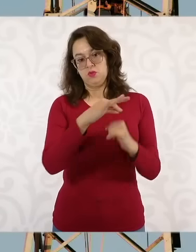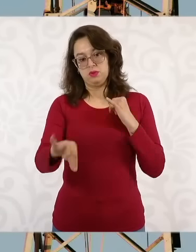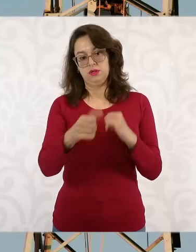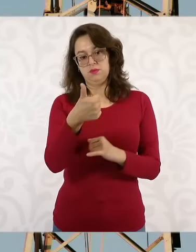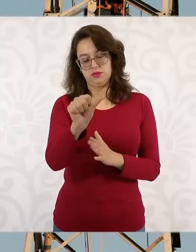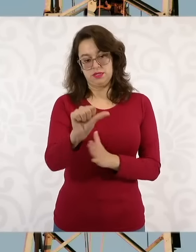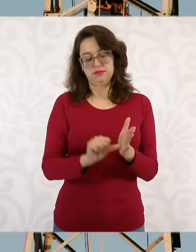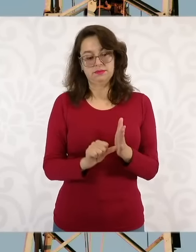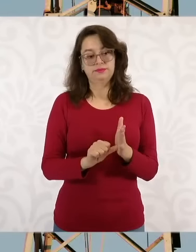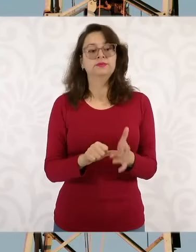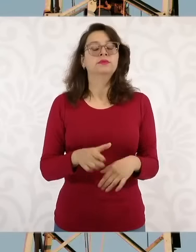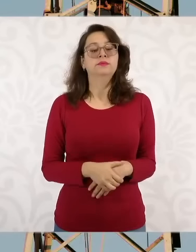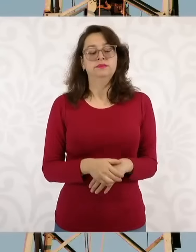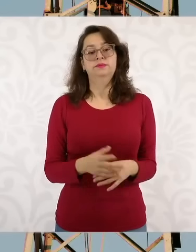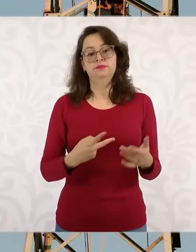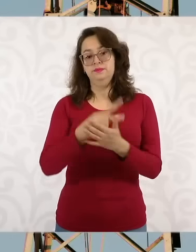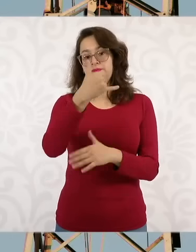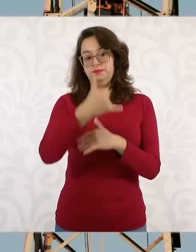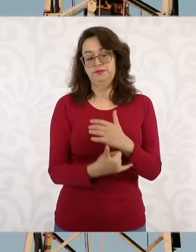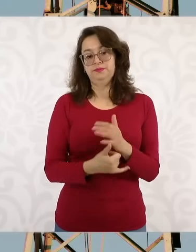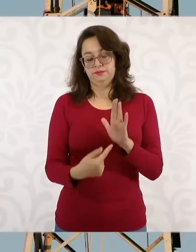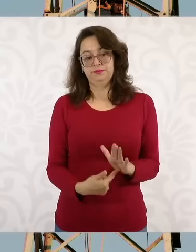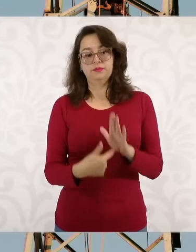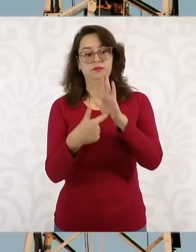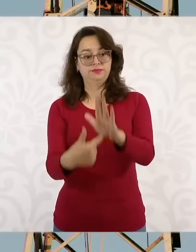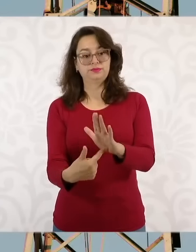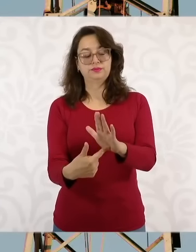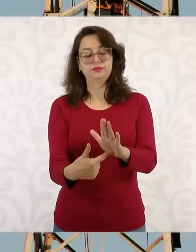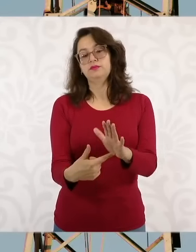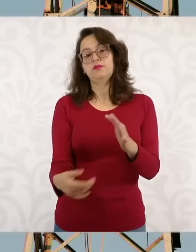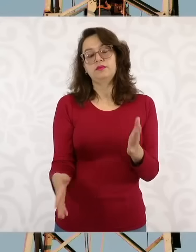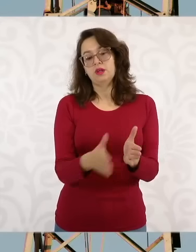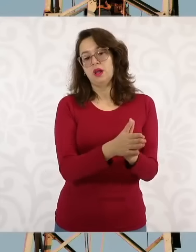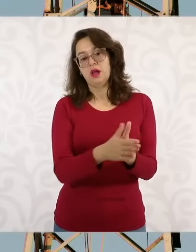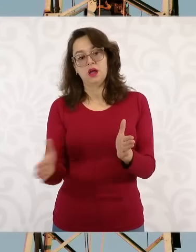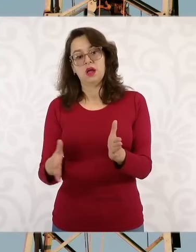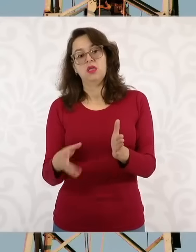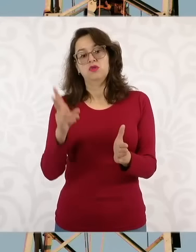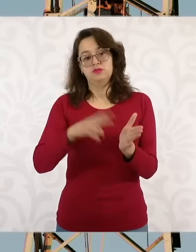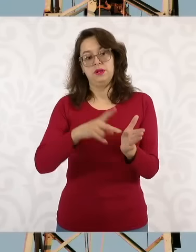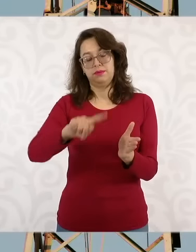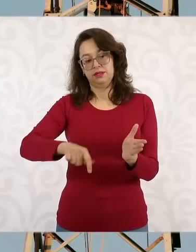se estarán publicando, como lo comenté ahorita, durante los últimos eh dos trimestres del año 26.